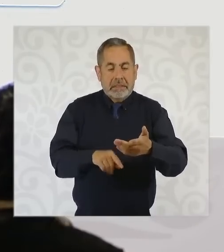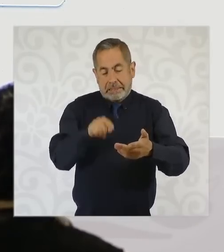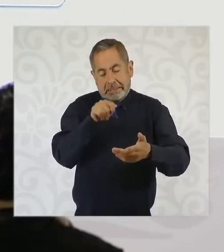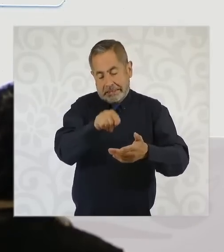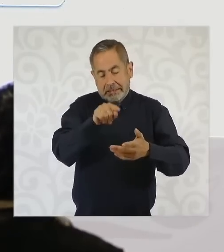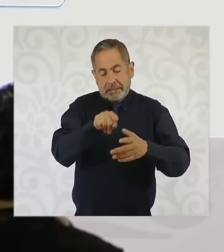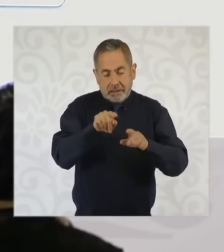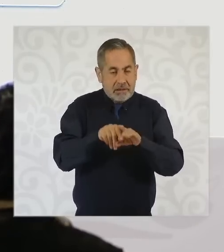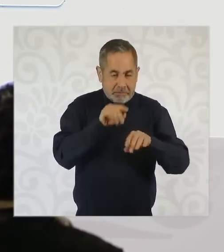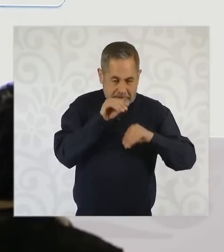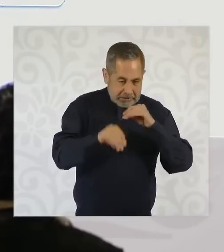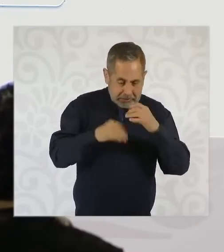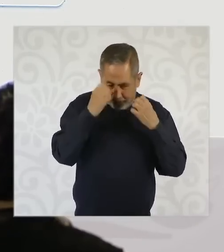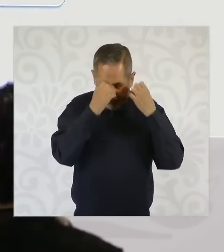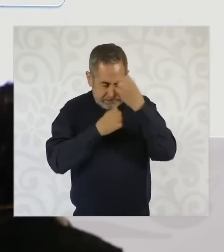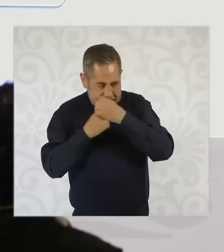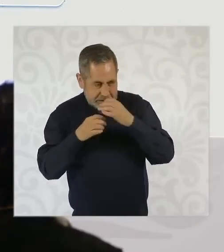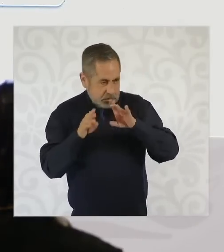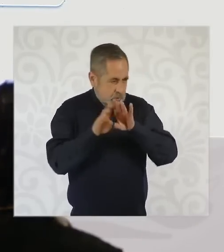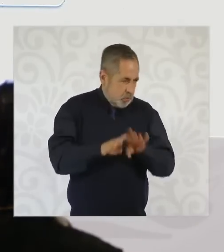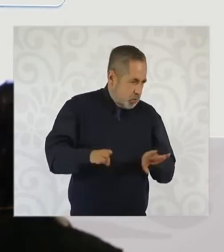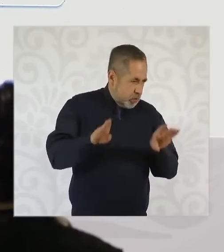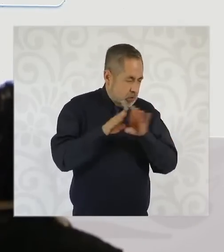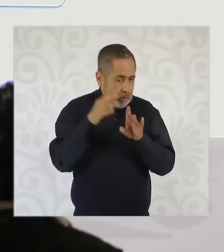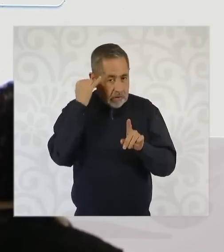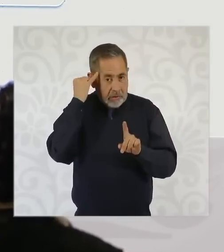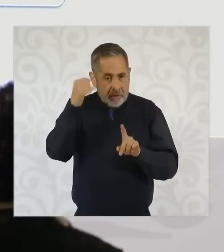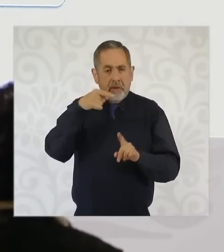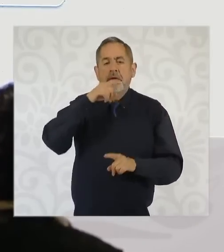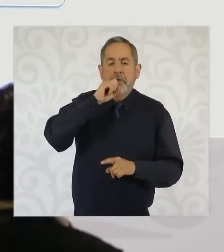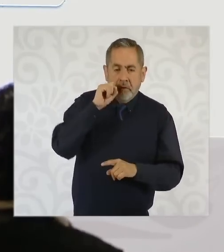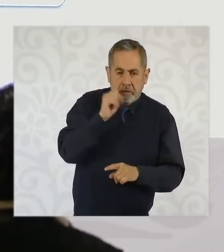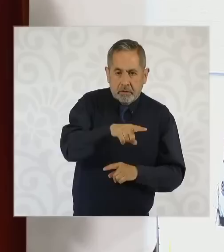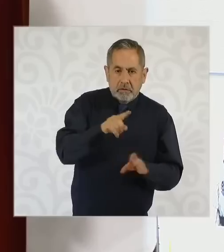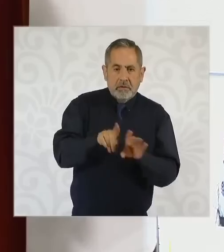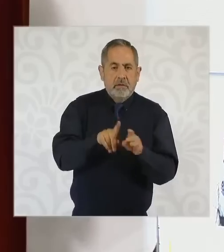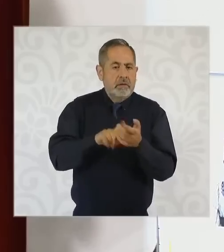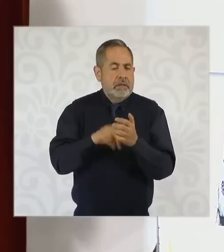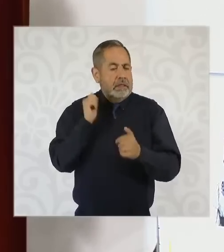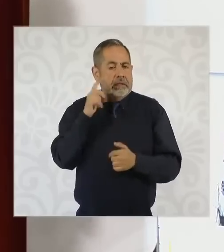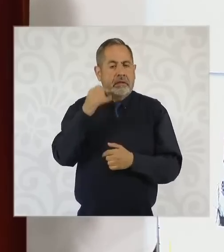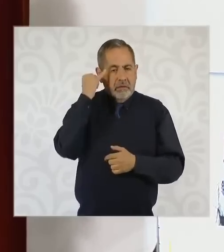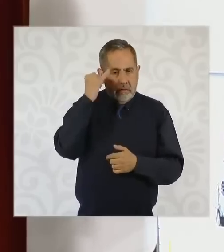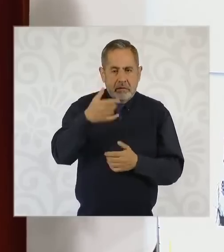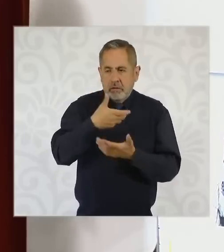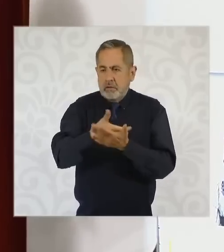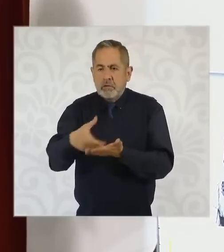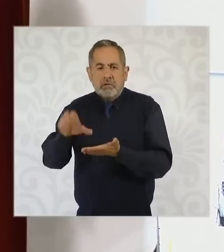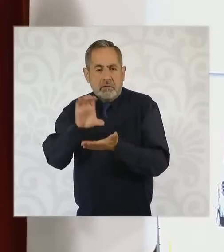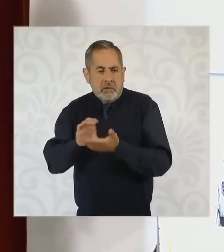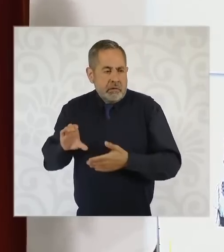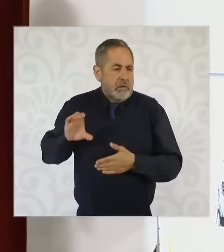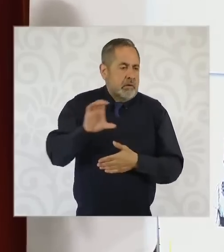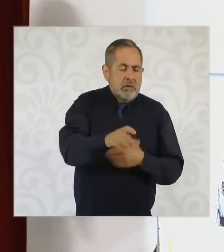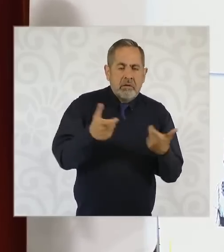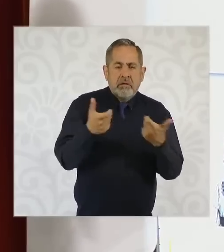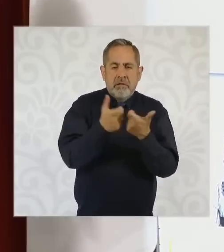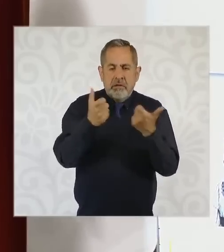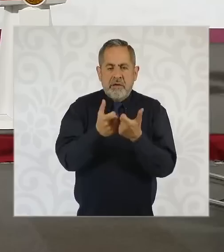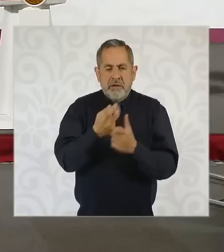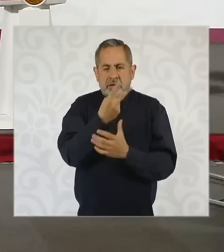proceso de estudios y proyectos pero también sería una un planteamiento de de inversión mixta en la